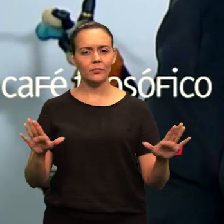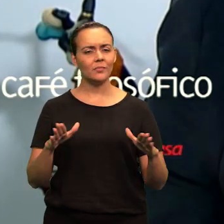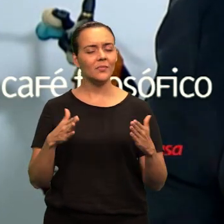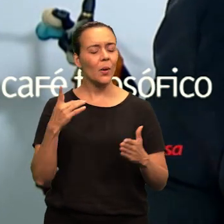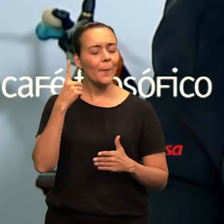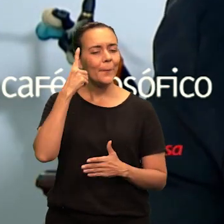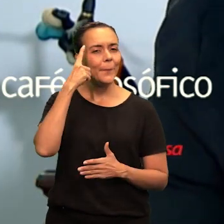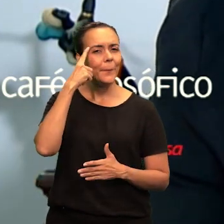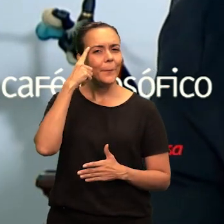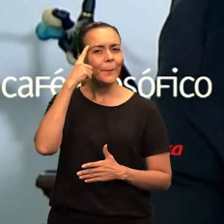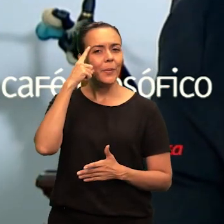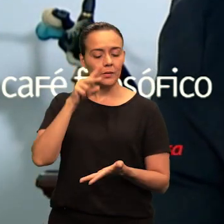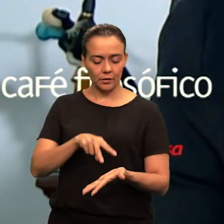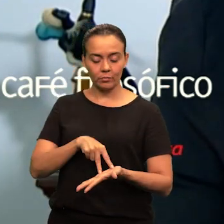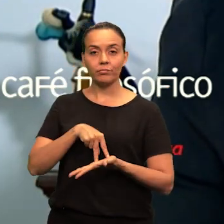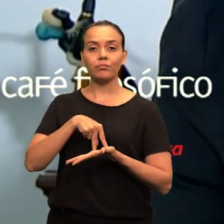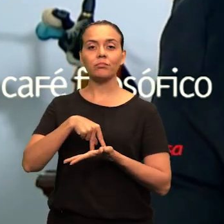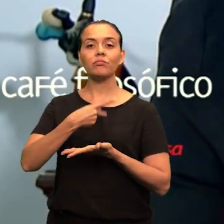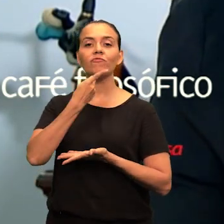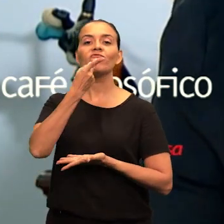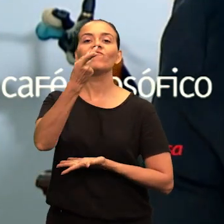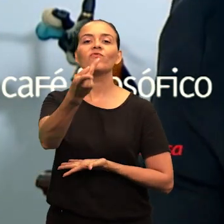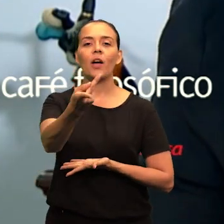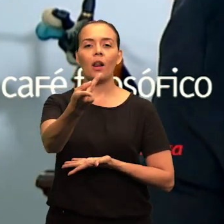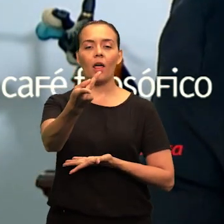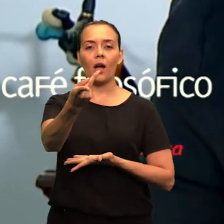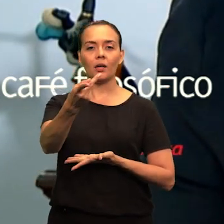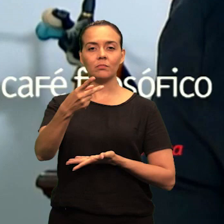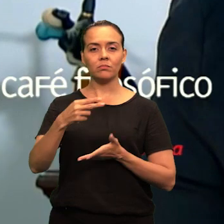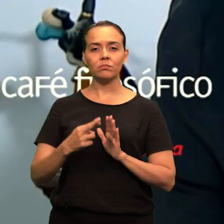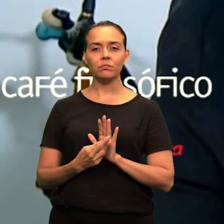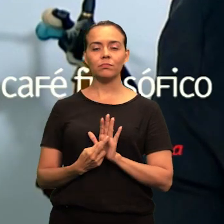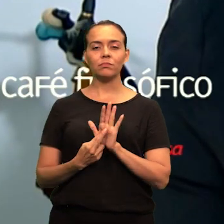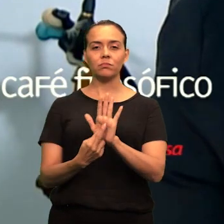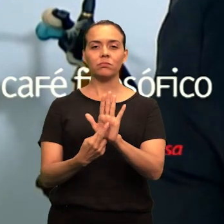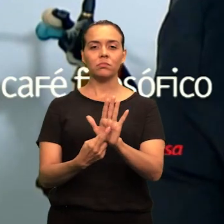Então, pensar lugar de fala é desvelar os processos históricos